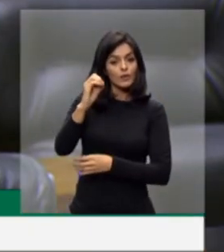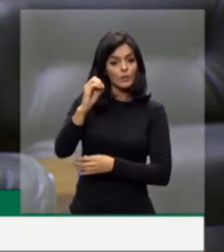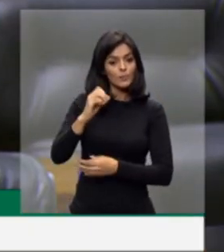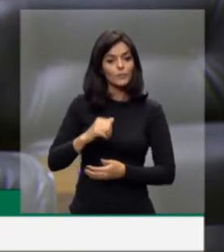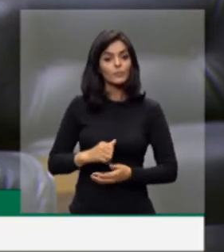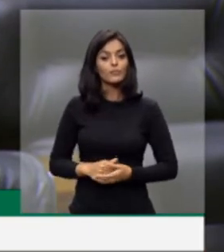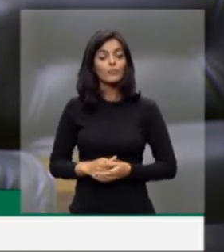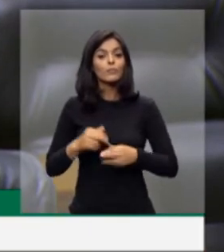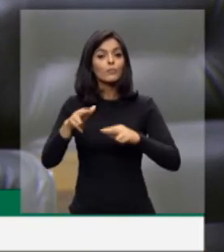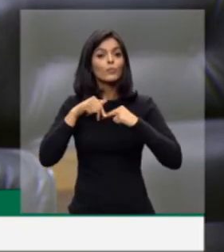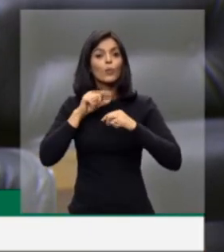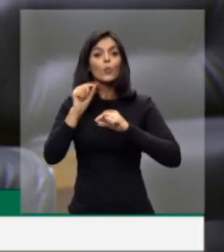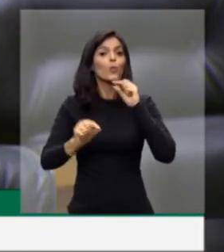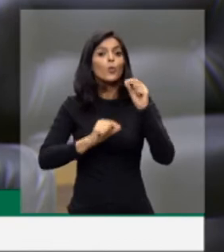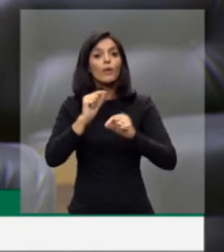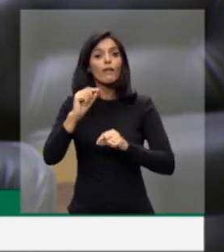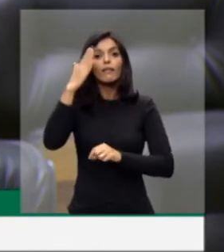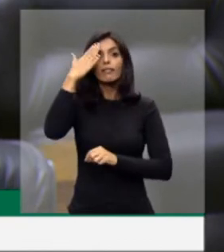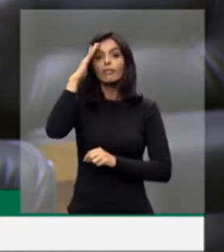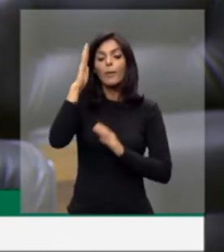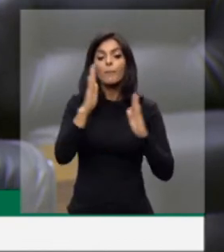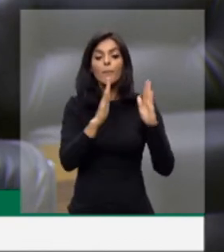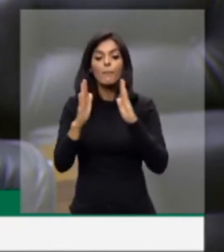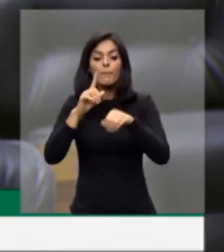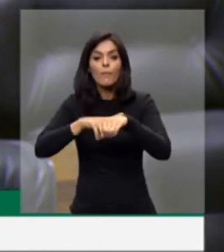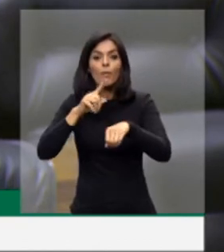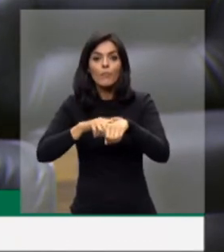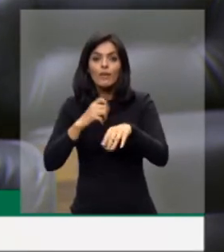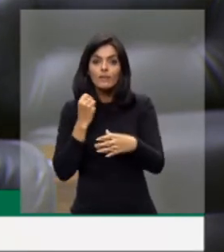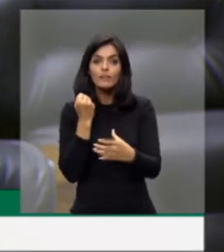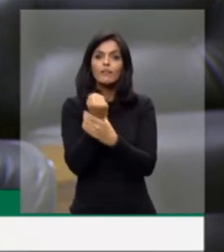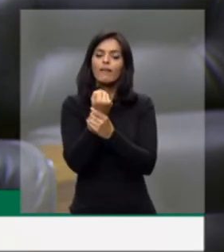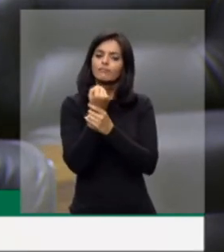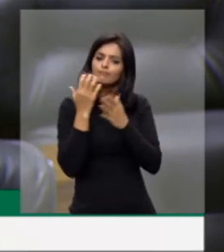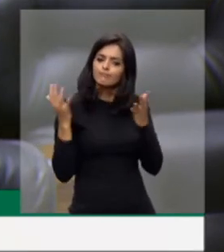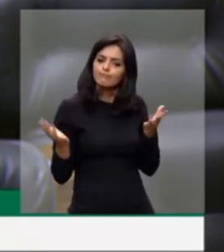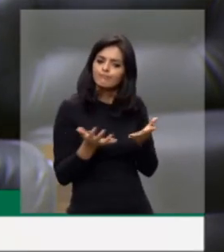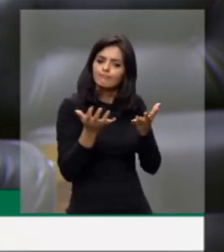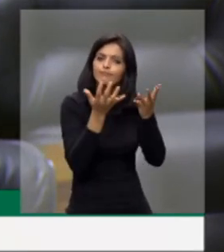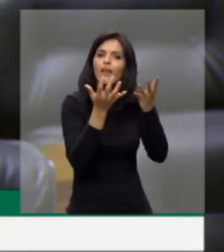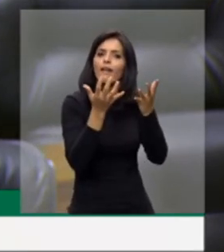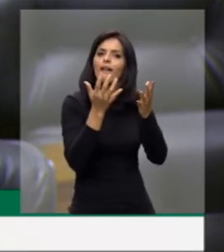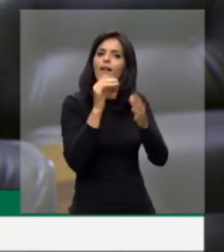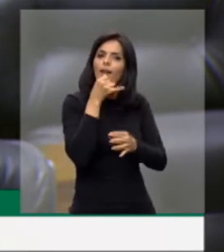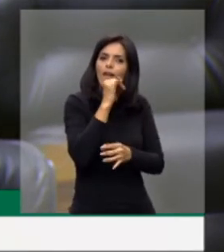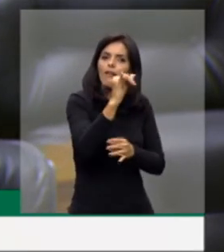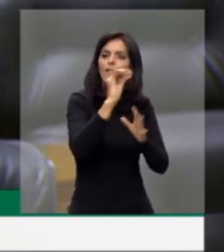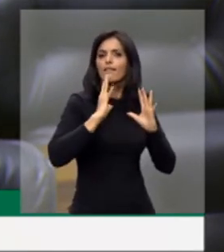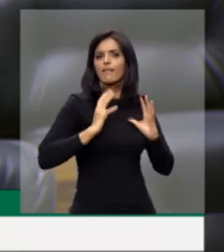GOVERNO. PDT? -- [DEPUTADO]: SENHOR PRESIDENTE, O PDT ENCAMINHA O VOTO NÃO POR ENTENDER QUE